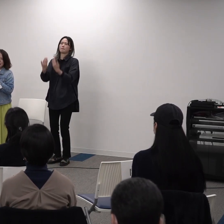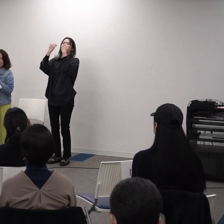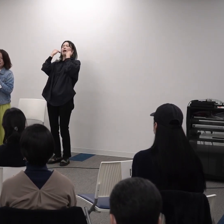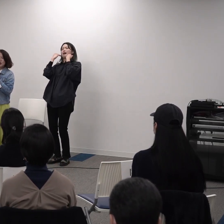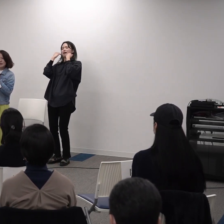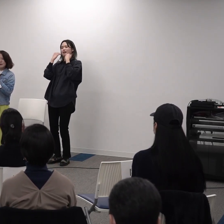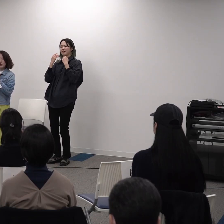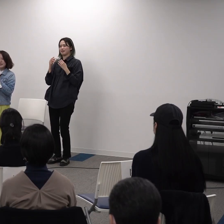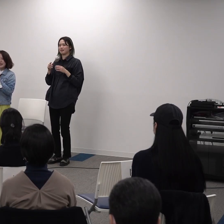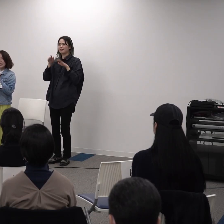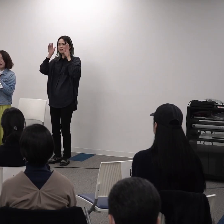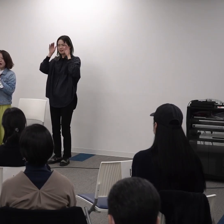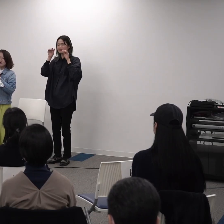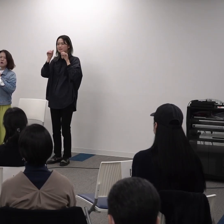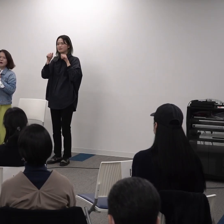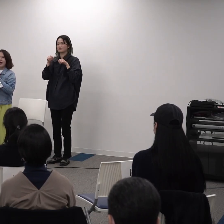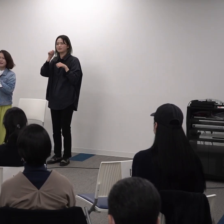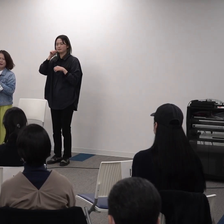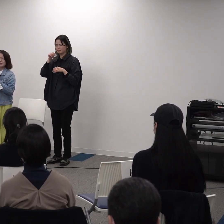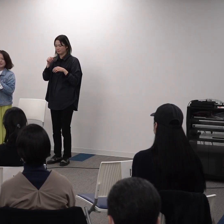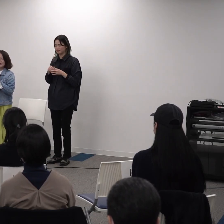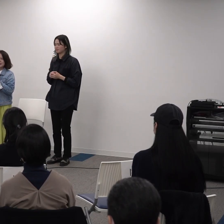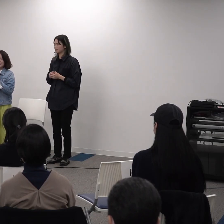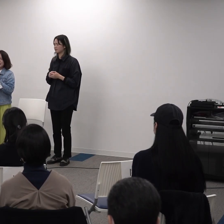飛び乗って起きなければ布団をかいて